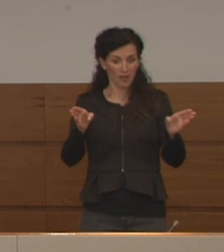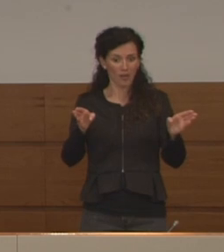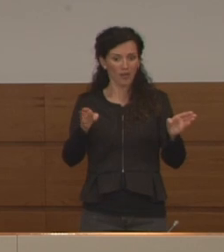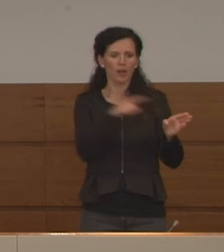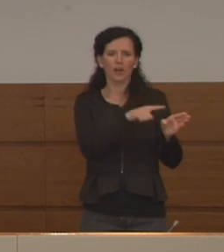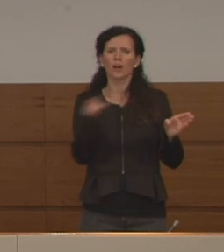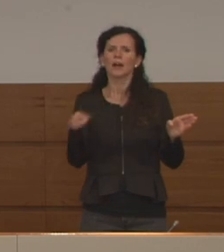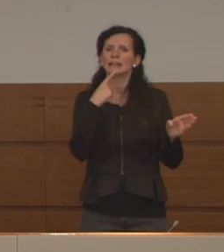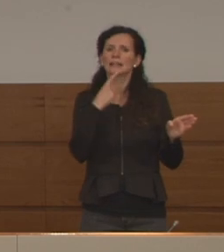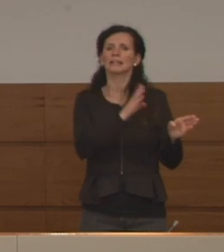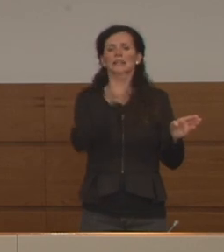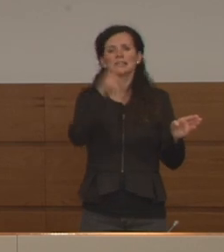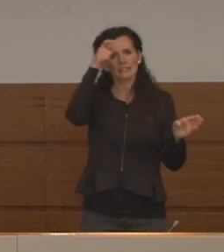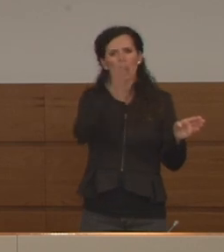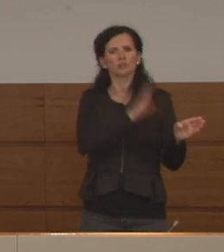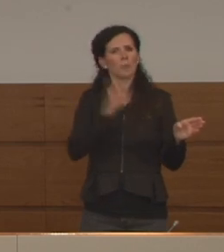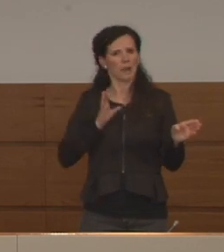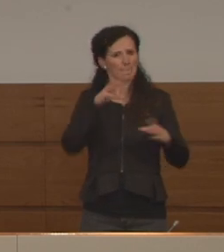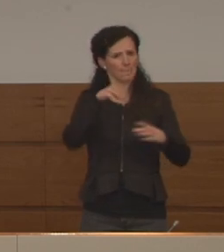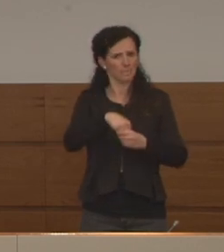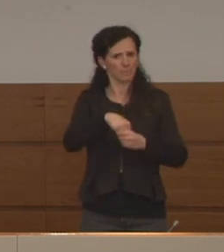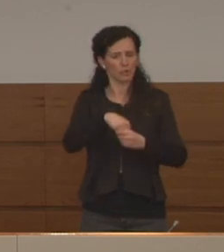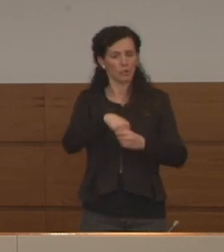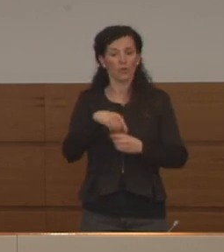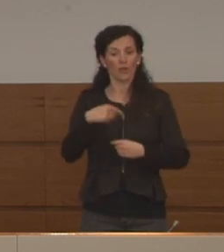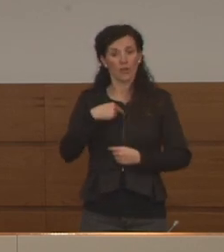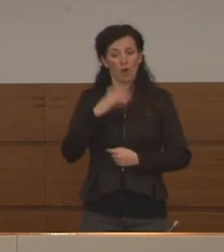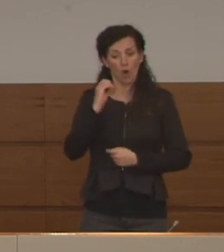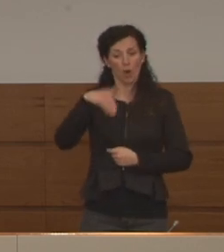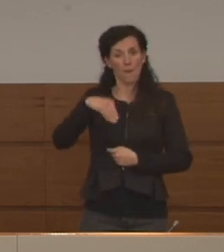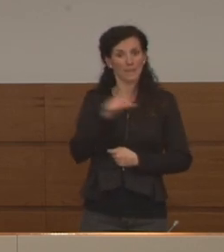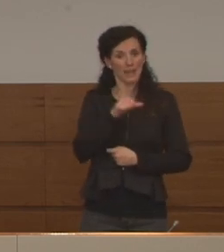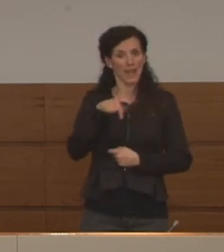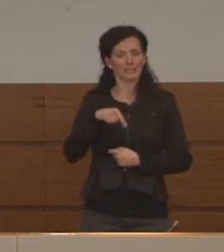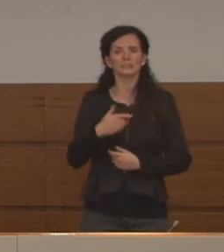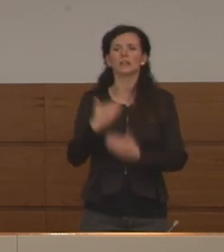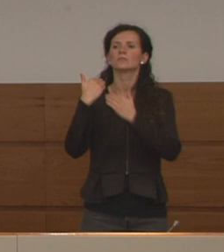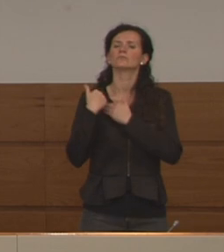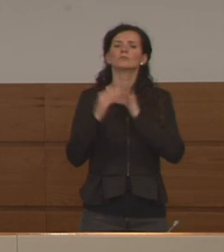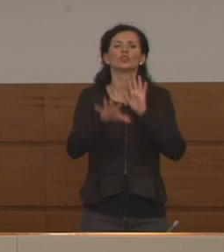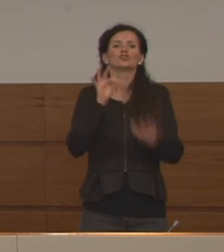L'Agenzia non ha un'autonomia decisionale su quello che vuole fare,